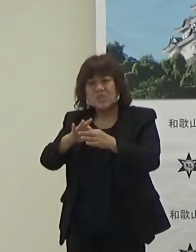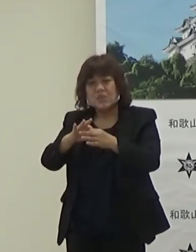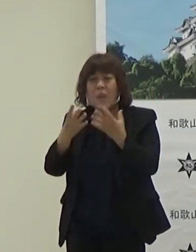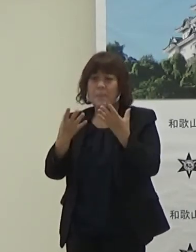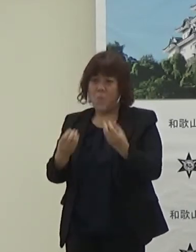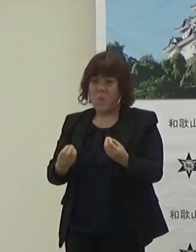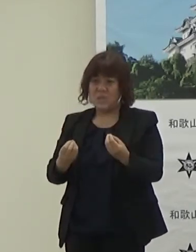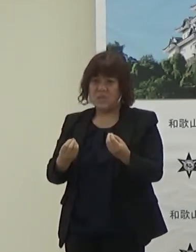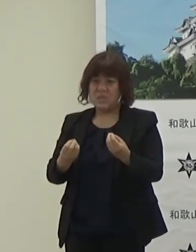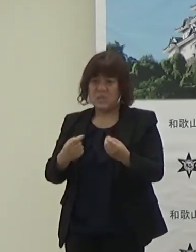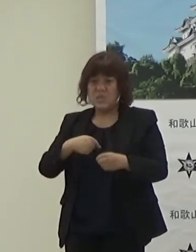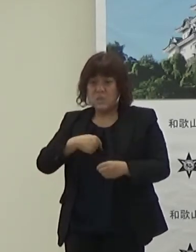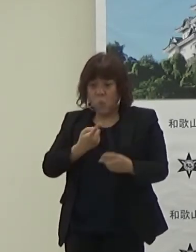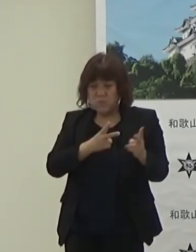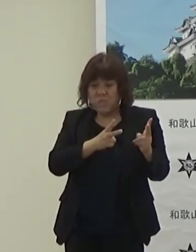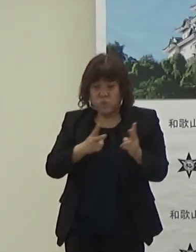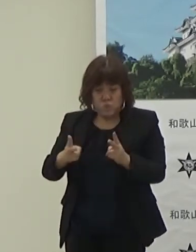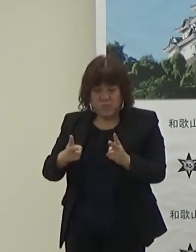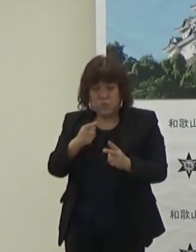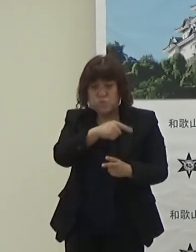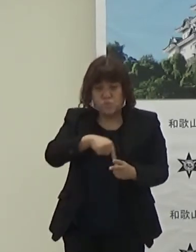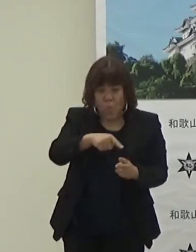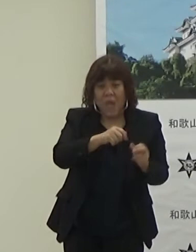独自で準備できるところはやっていきたい と思います